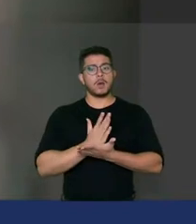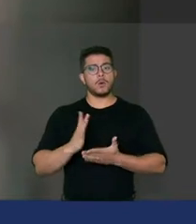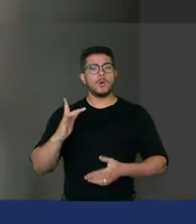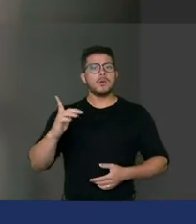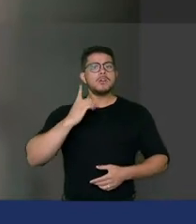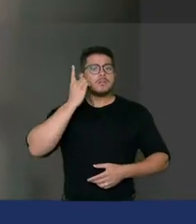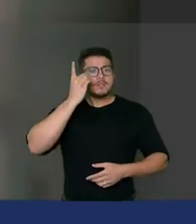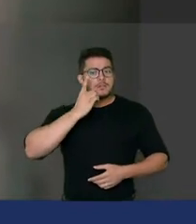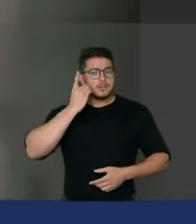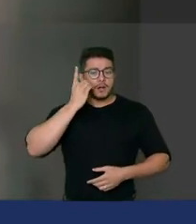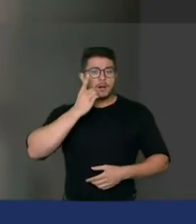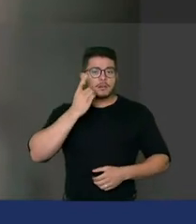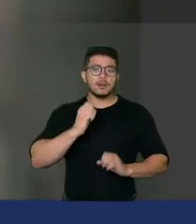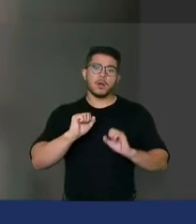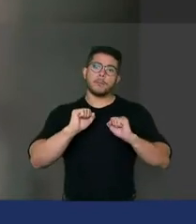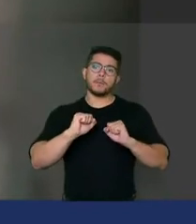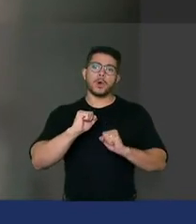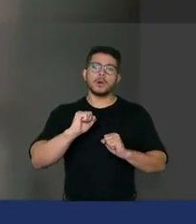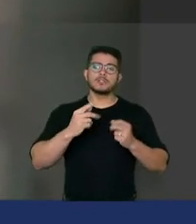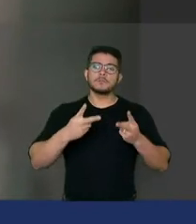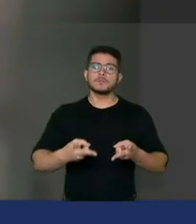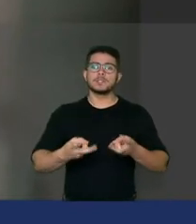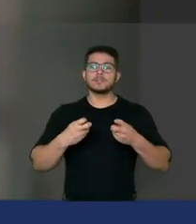ALGUNS DEPUTADOS ESTEJAM RETORNANDO PARA ESTADOS.